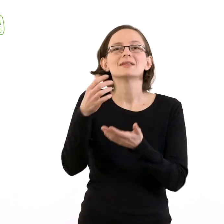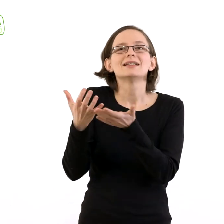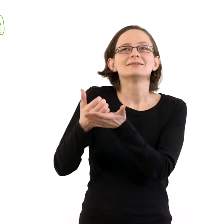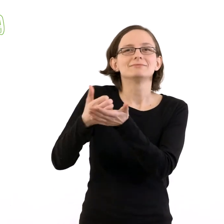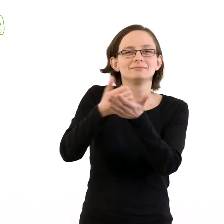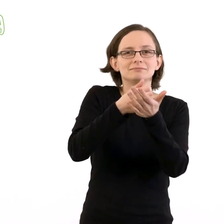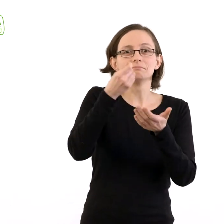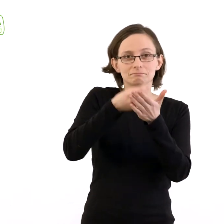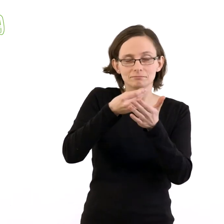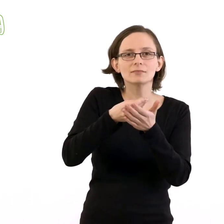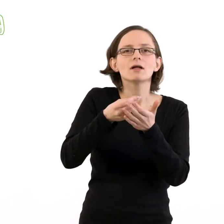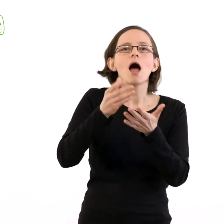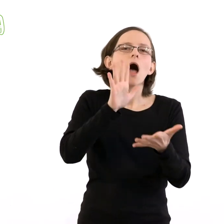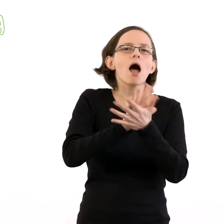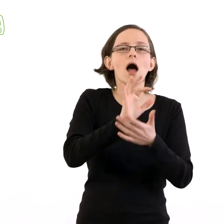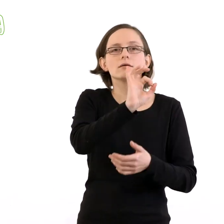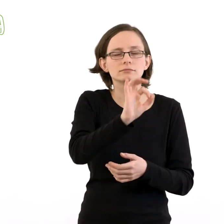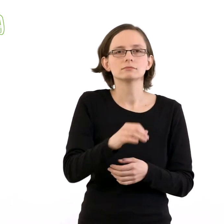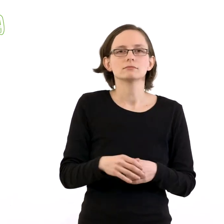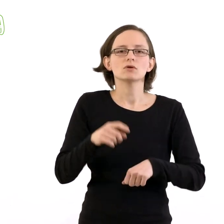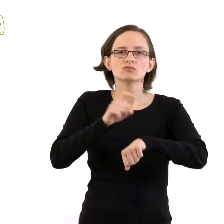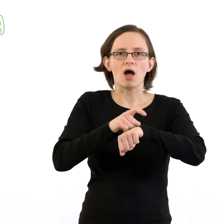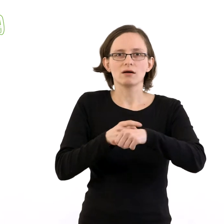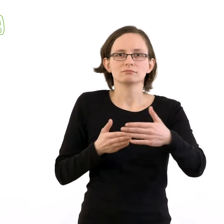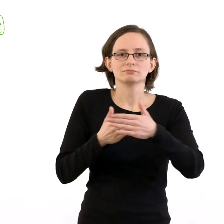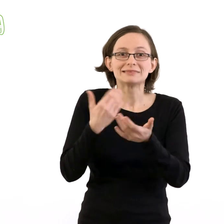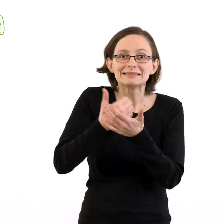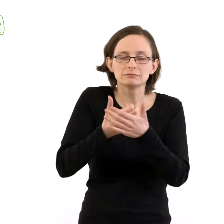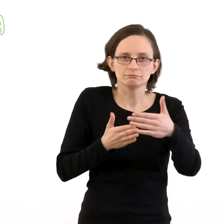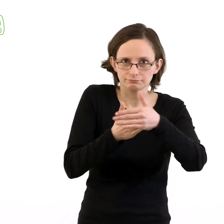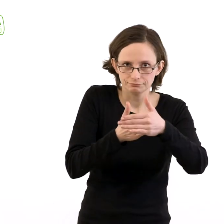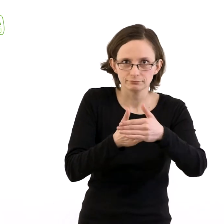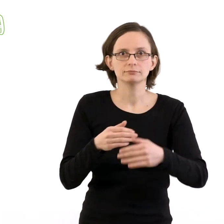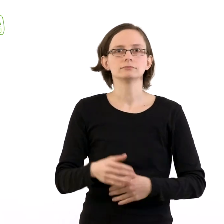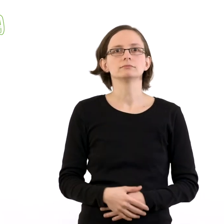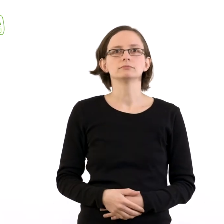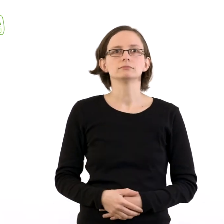Cechą charakterystyczną tej formy zbierania funduszy jest również to, że zbiórka określonej kwoty potrzebnych pieniędzy jest ograniczona w czasie.